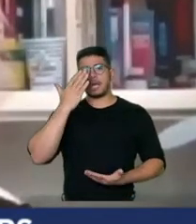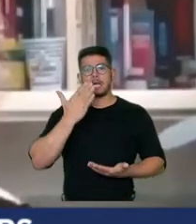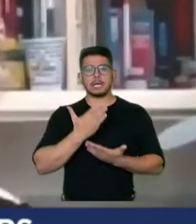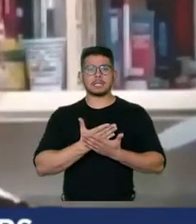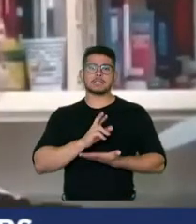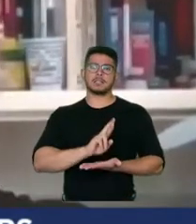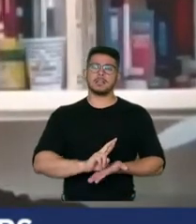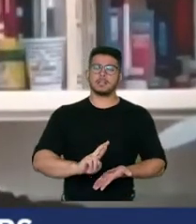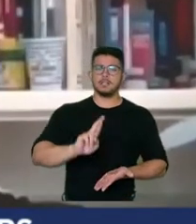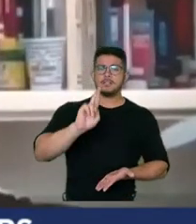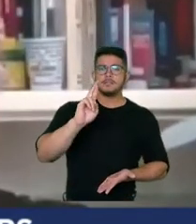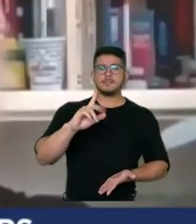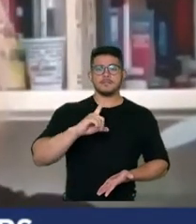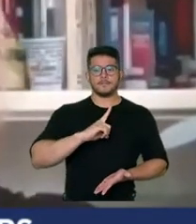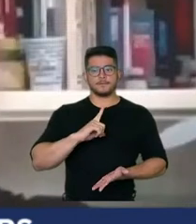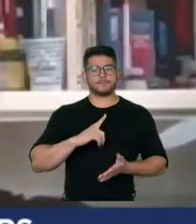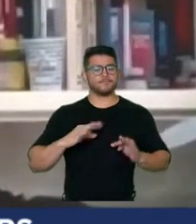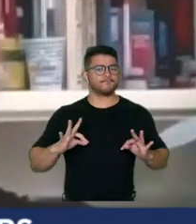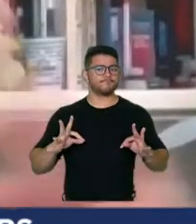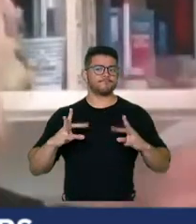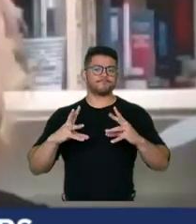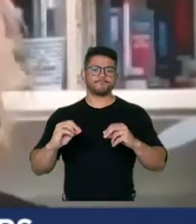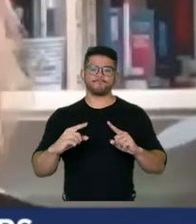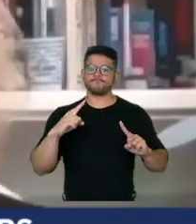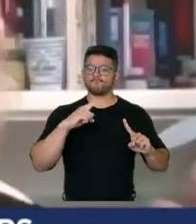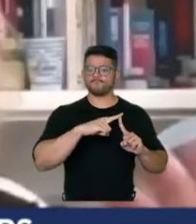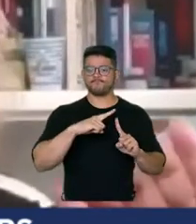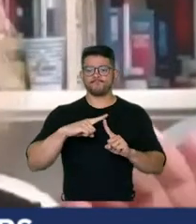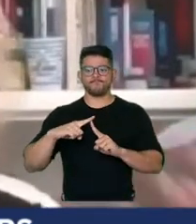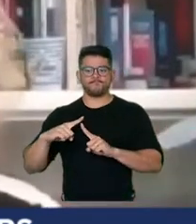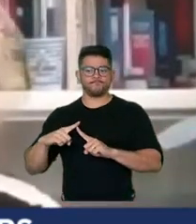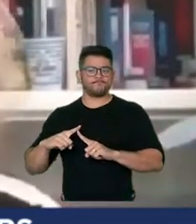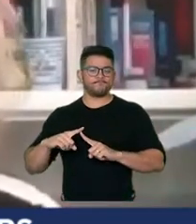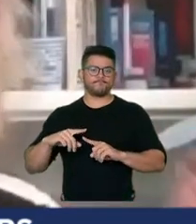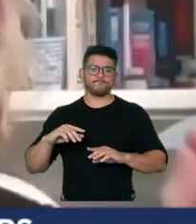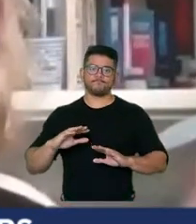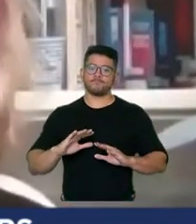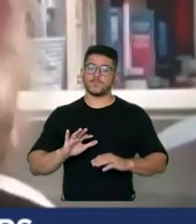RESPEITO A TODOS OS CREDOS RELIGIOSOS E TODAS AS CONFUSÕ